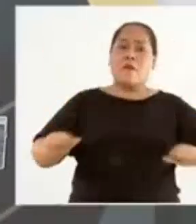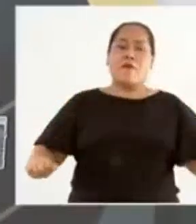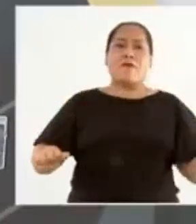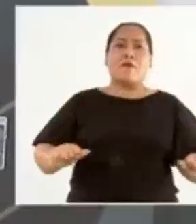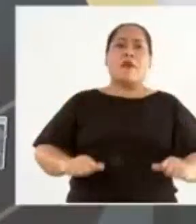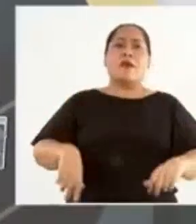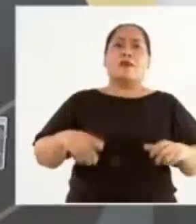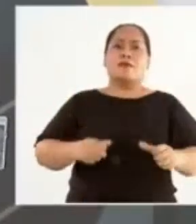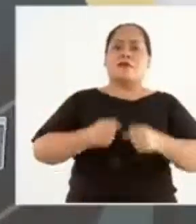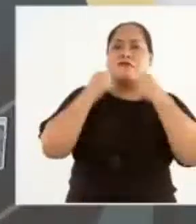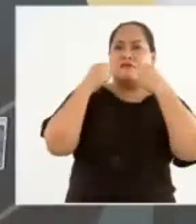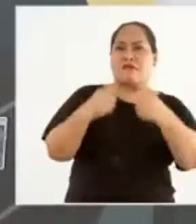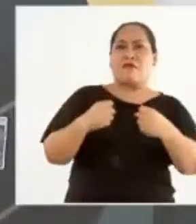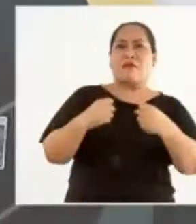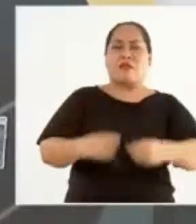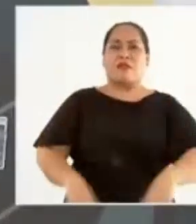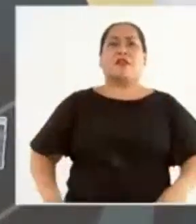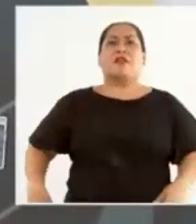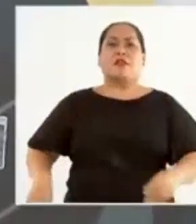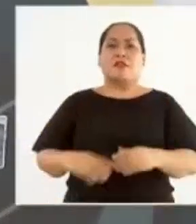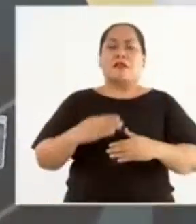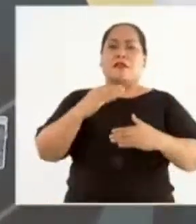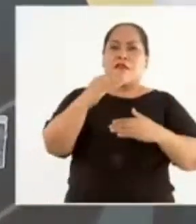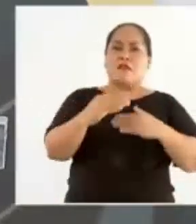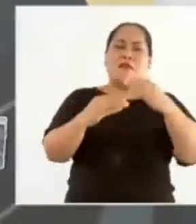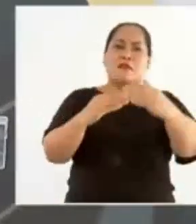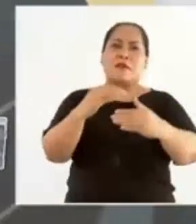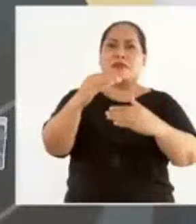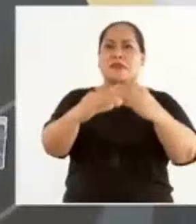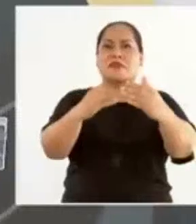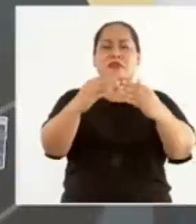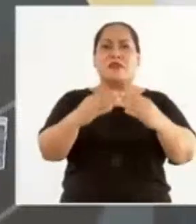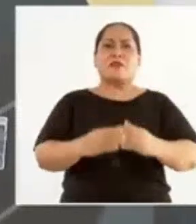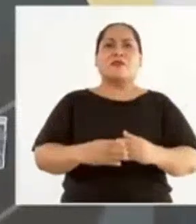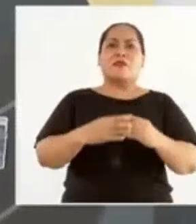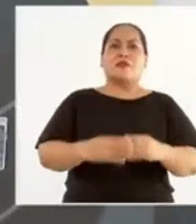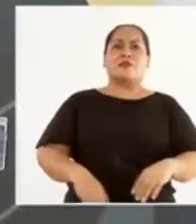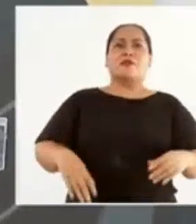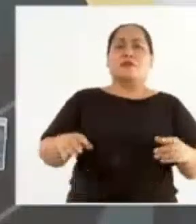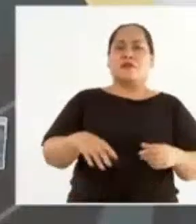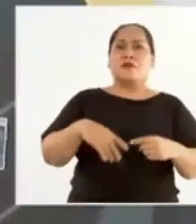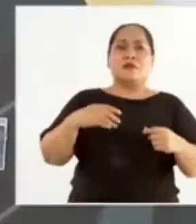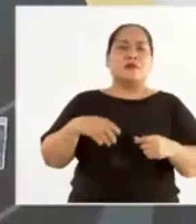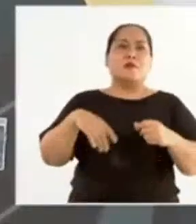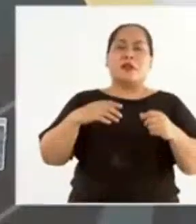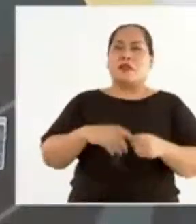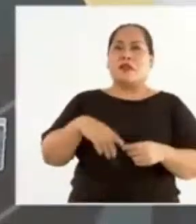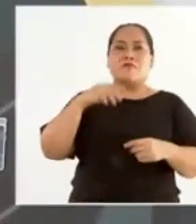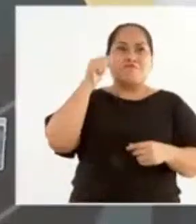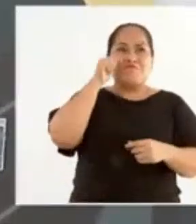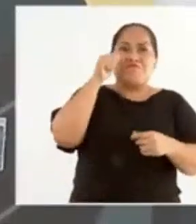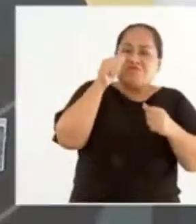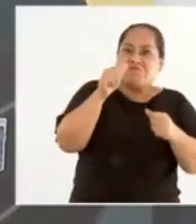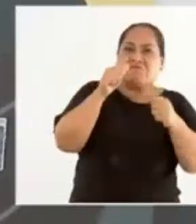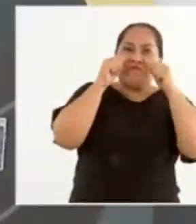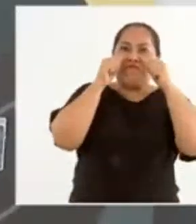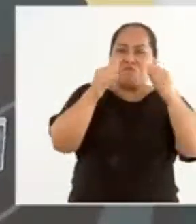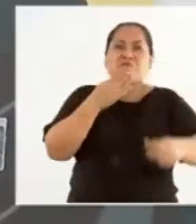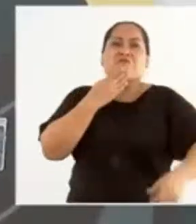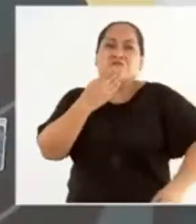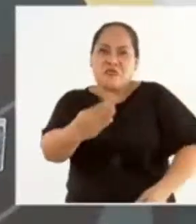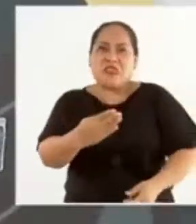coordinación, hay convicción y hay rumbo y hay autoridad. Lo dijimos y lo estamos cumpliendo